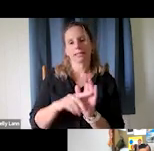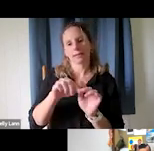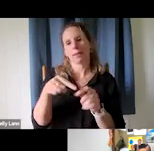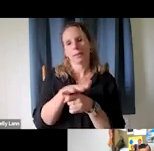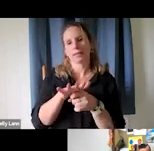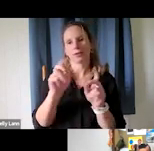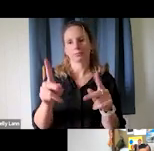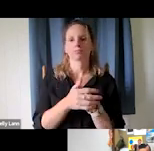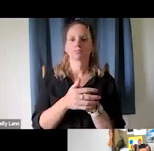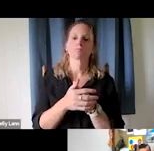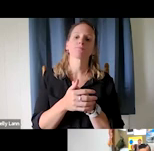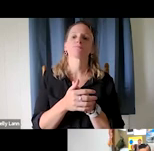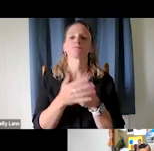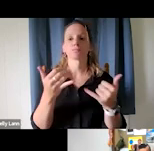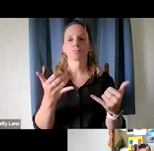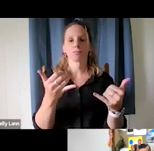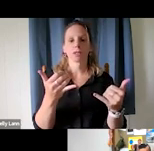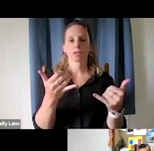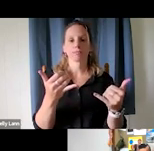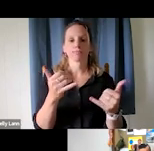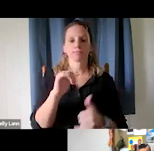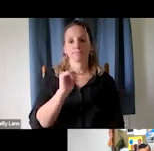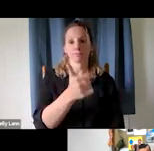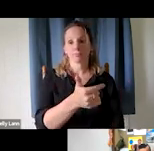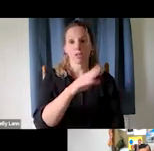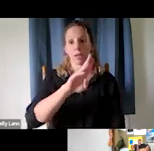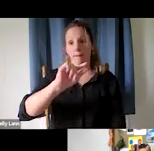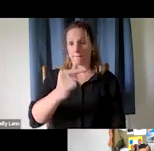Ahora vamos a ceder la palabra a Bug, quien realmente va a profundizar